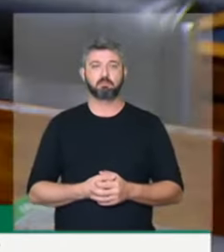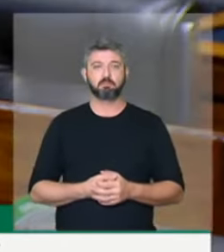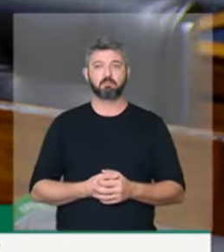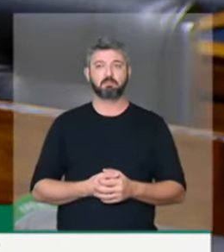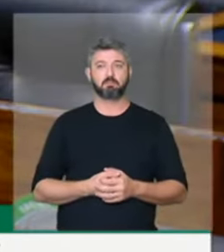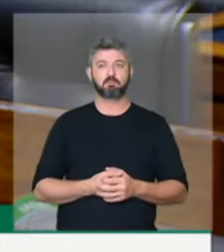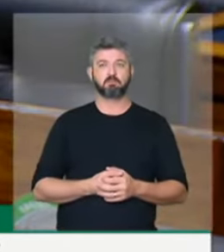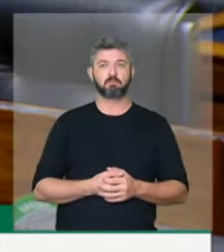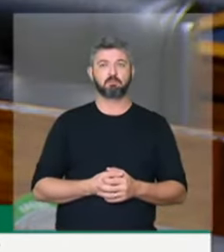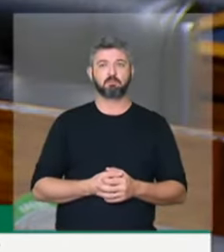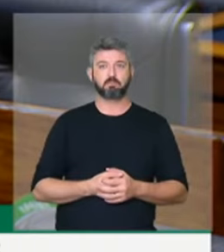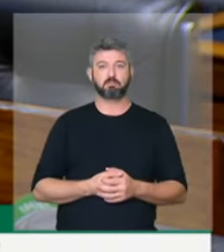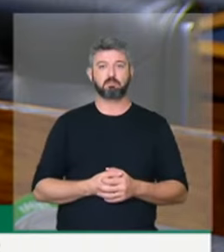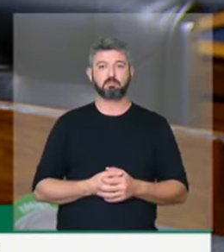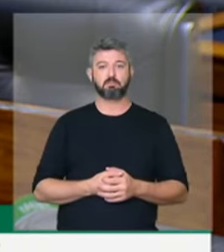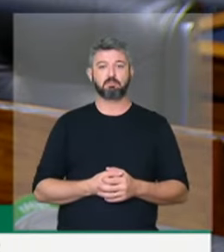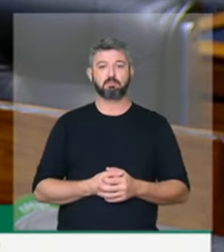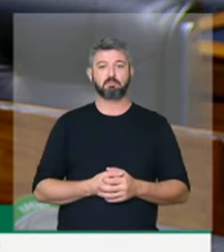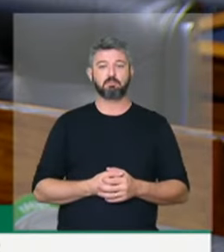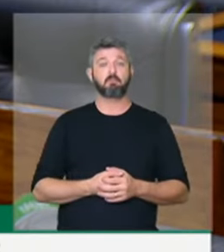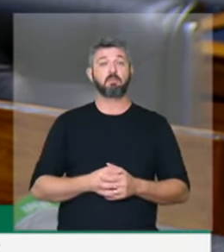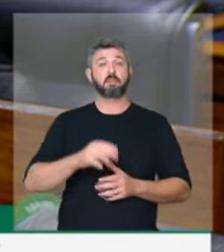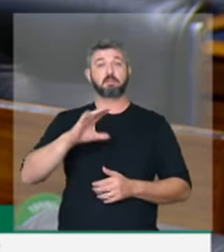MERITÓRIO NUM MOMENTO NECESSÁRIO PARA O BRASIL,